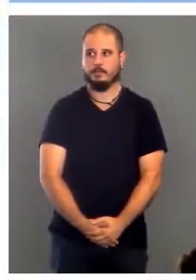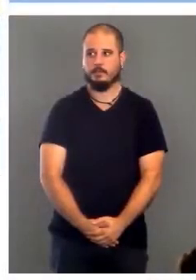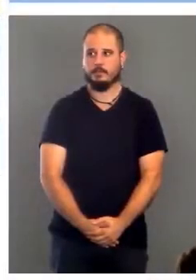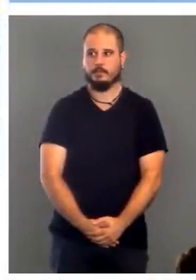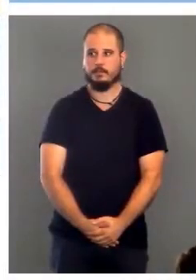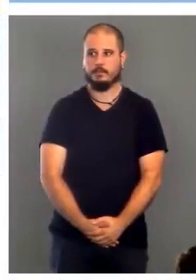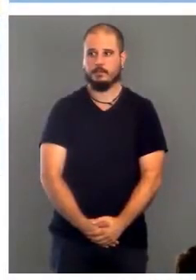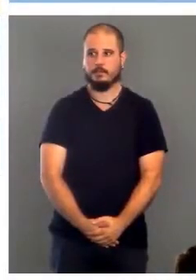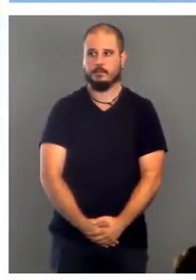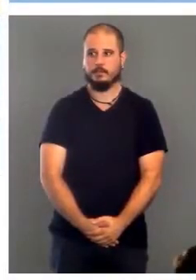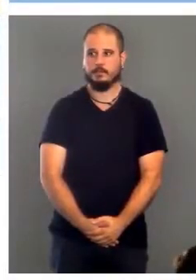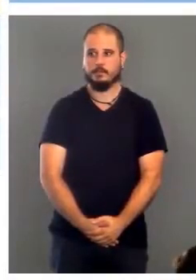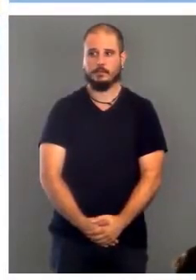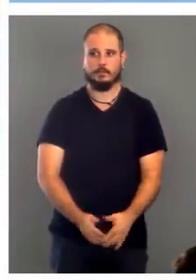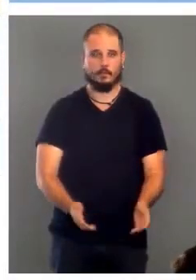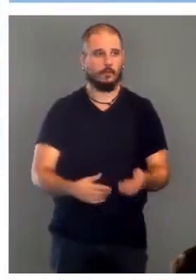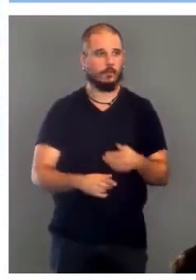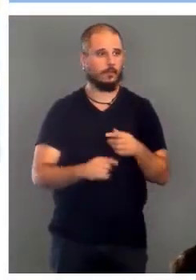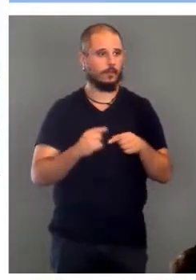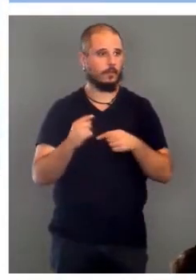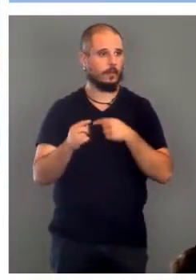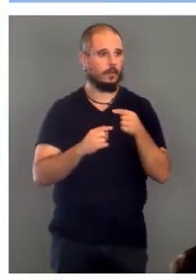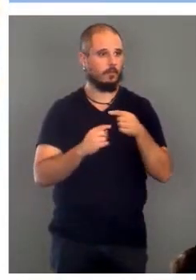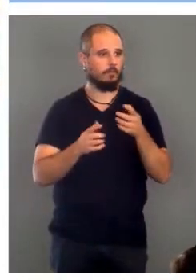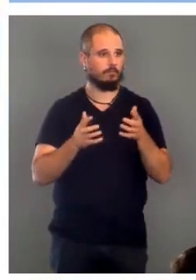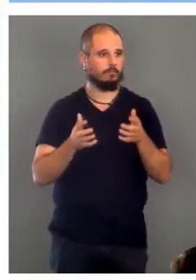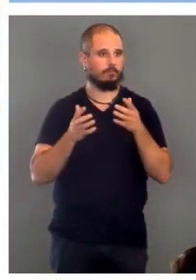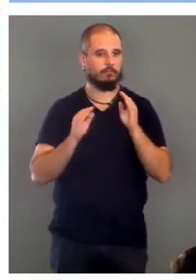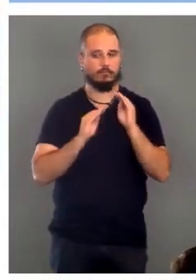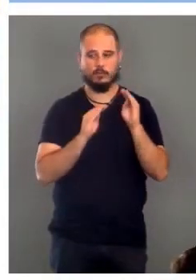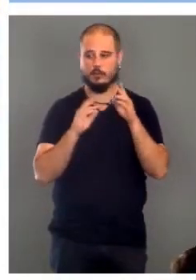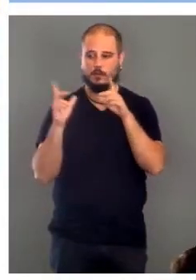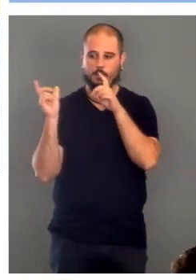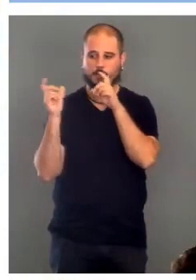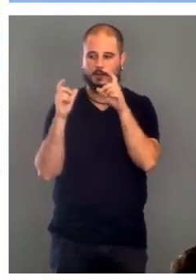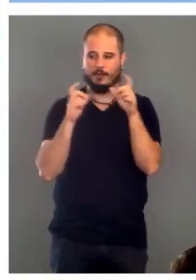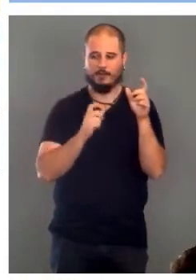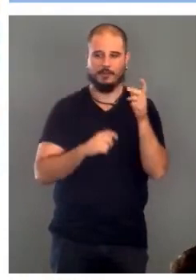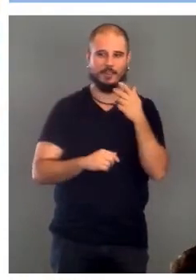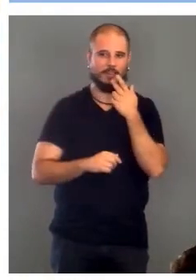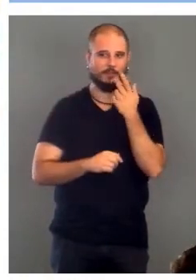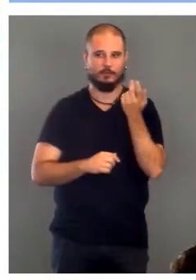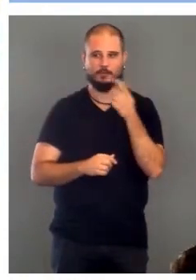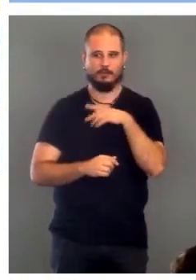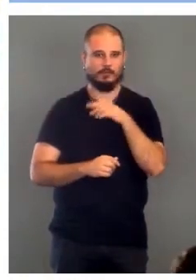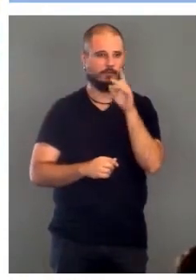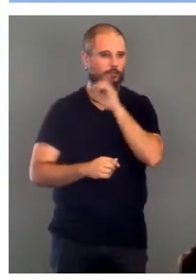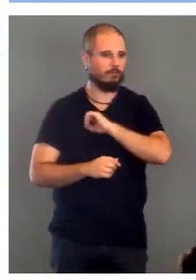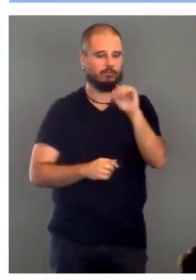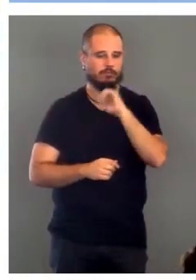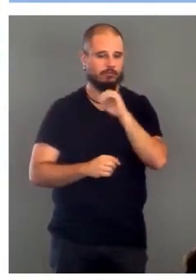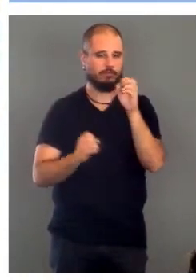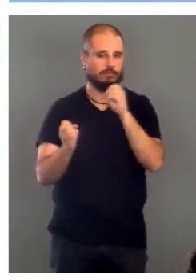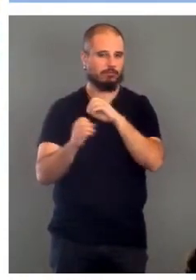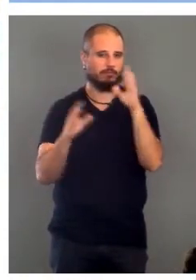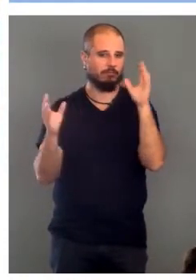Las fotografías de nuestra siguiente ganadora son Espectaculares son Distintas Son mágicas Cuando digo mágicas